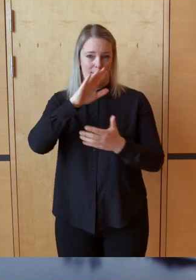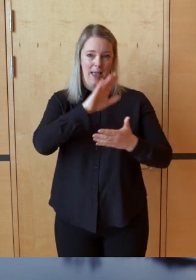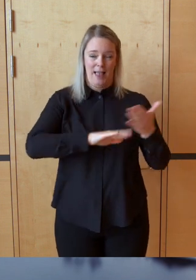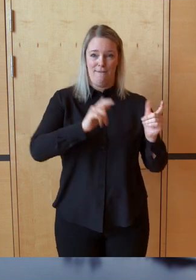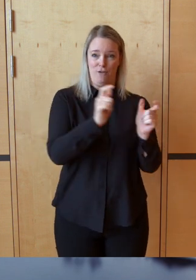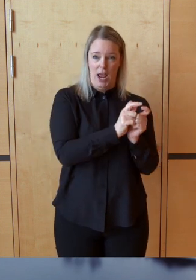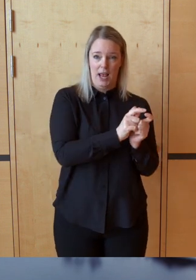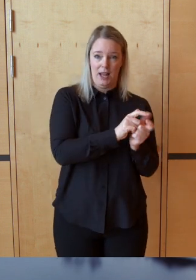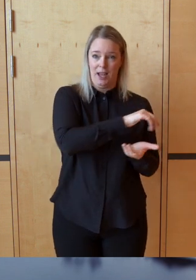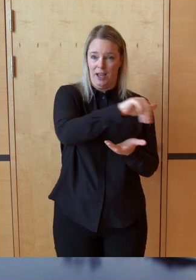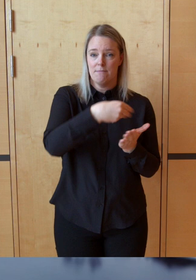Generationer av sociala problem